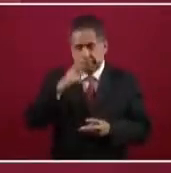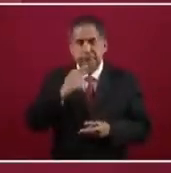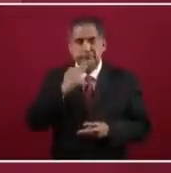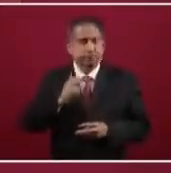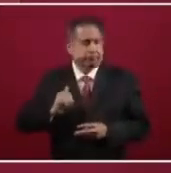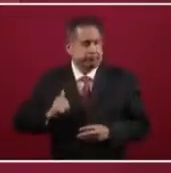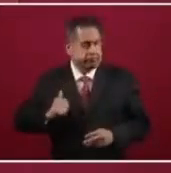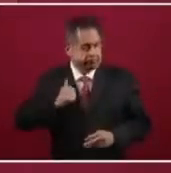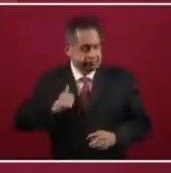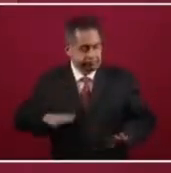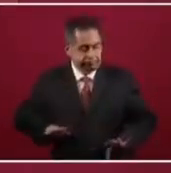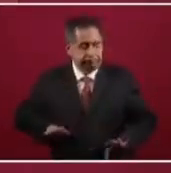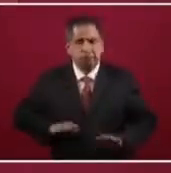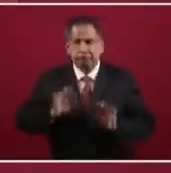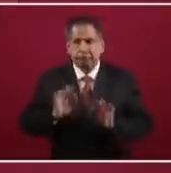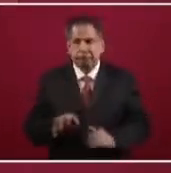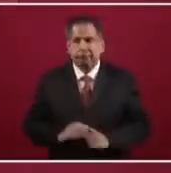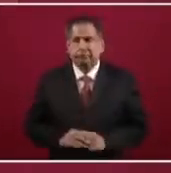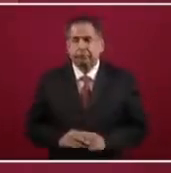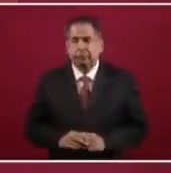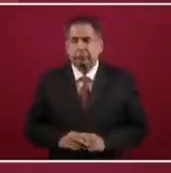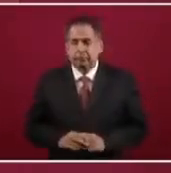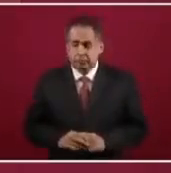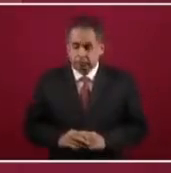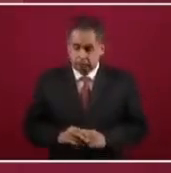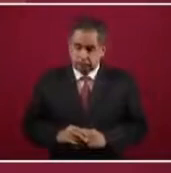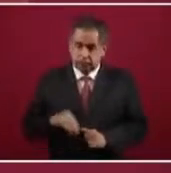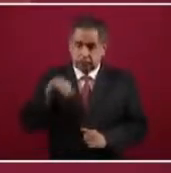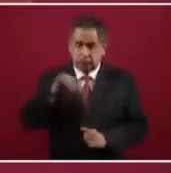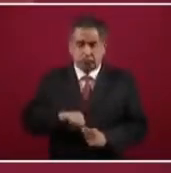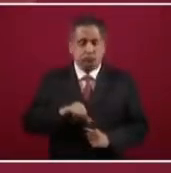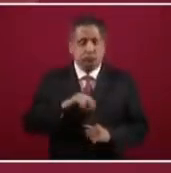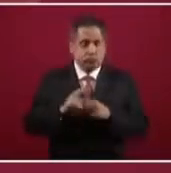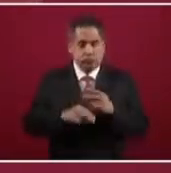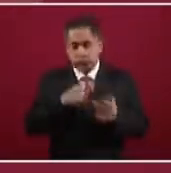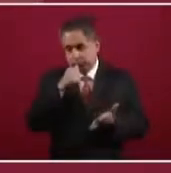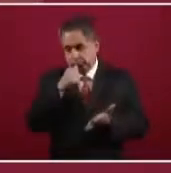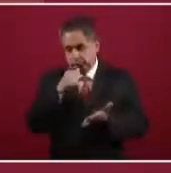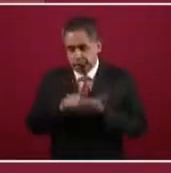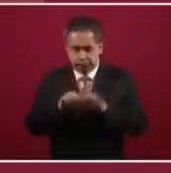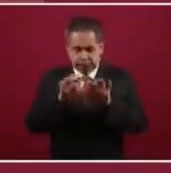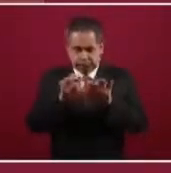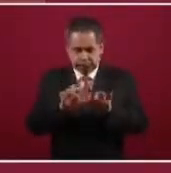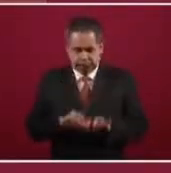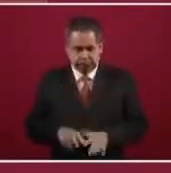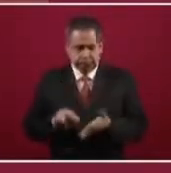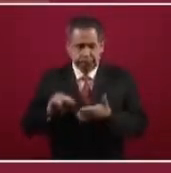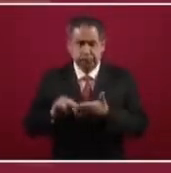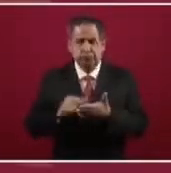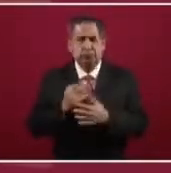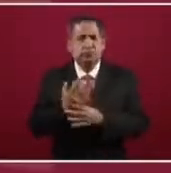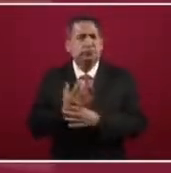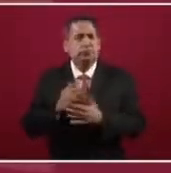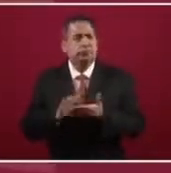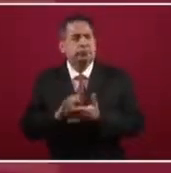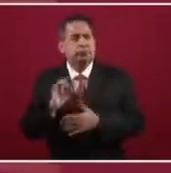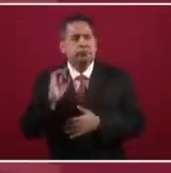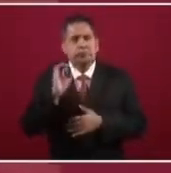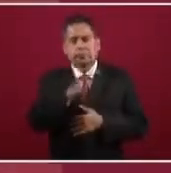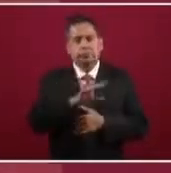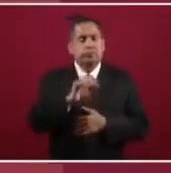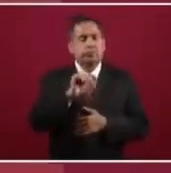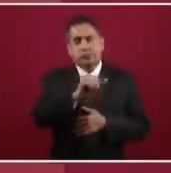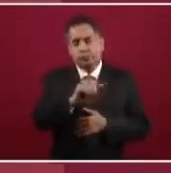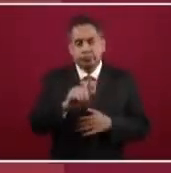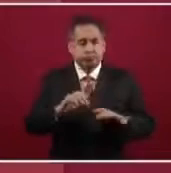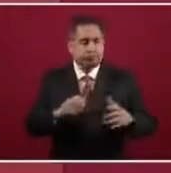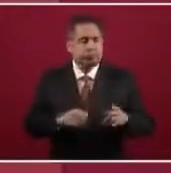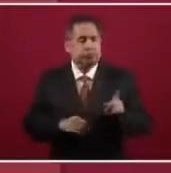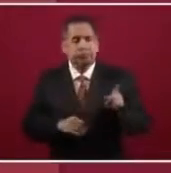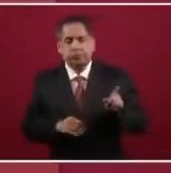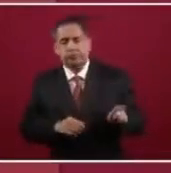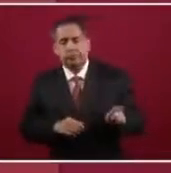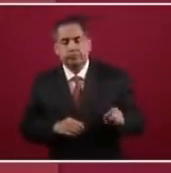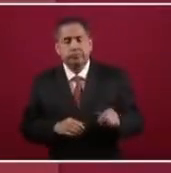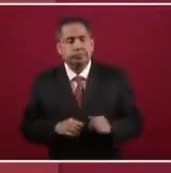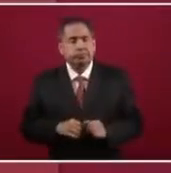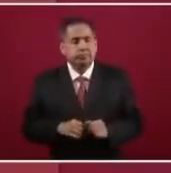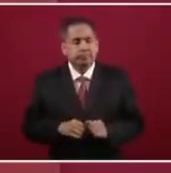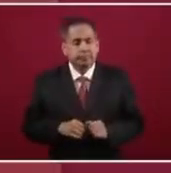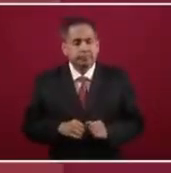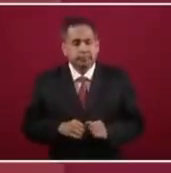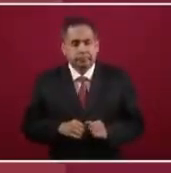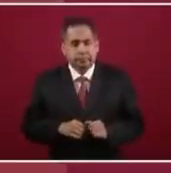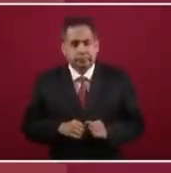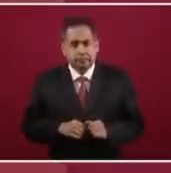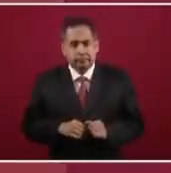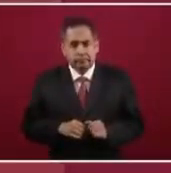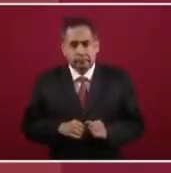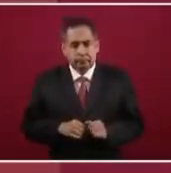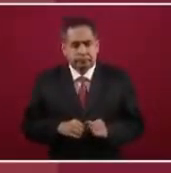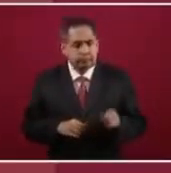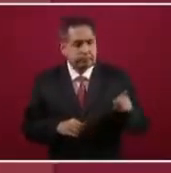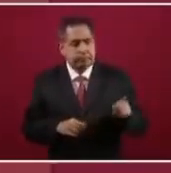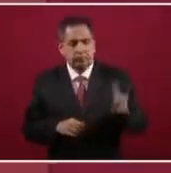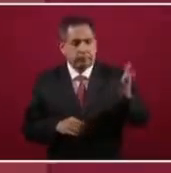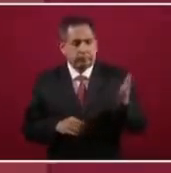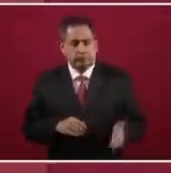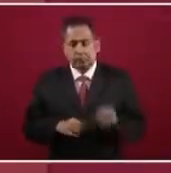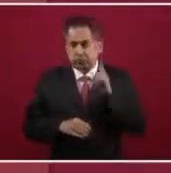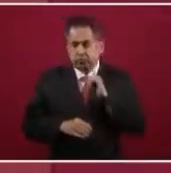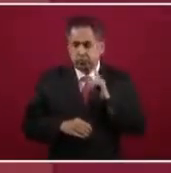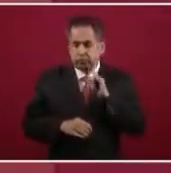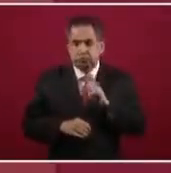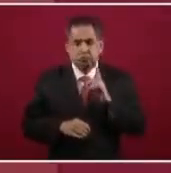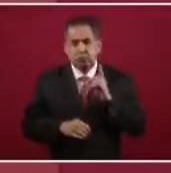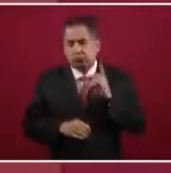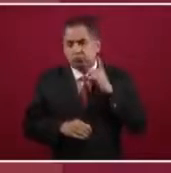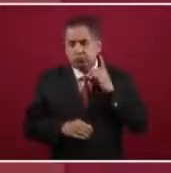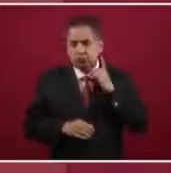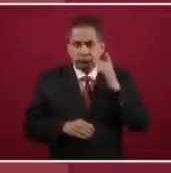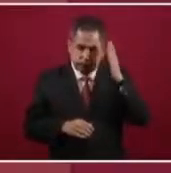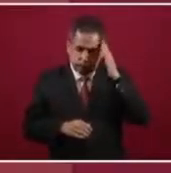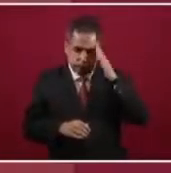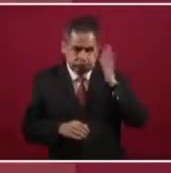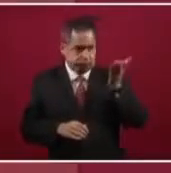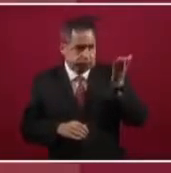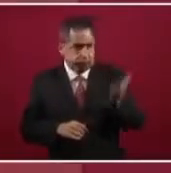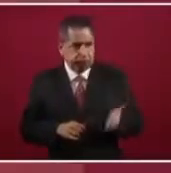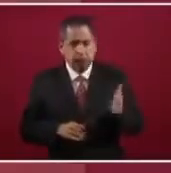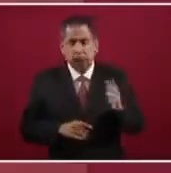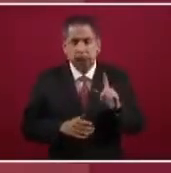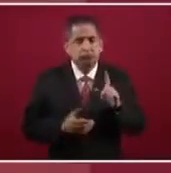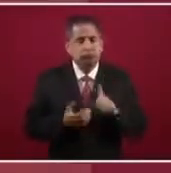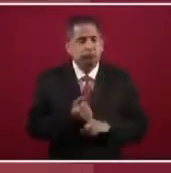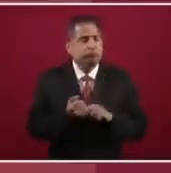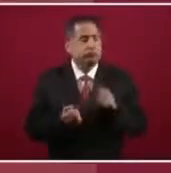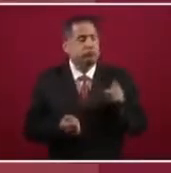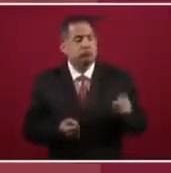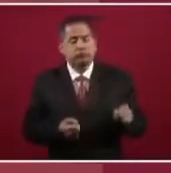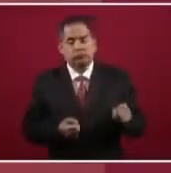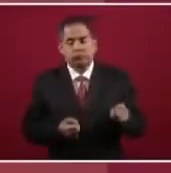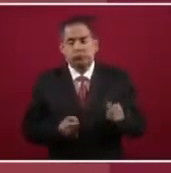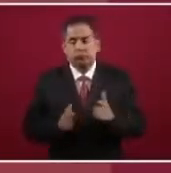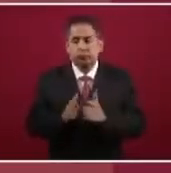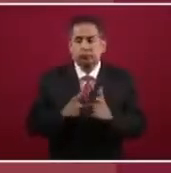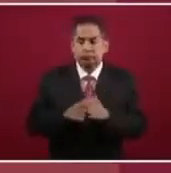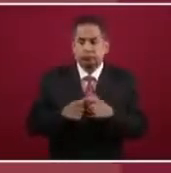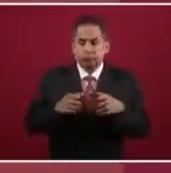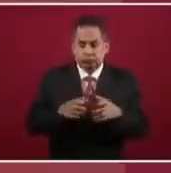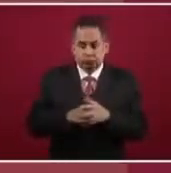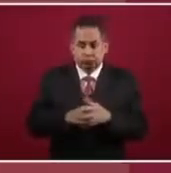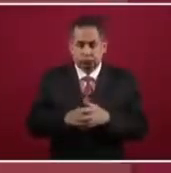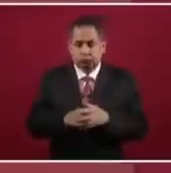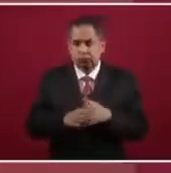Y voy además a enviar una carta a la legisladora, a la dirigente del grupo parlamentario de